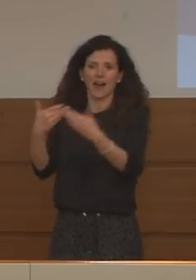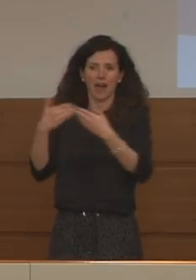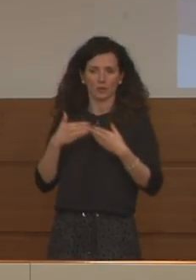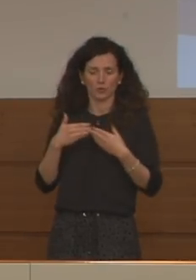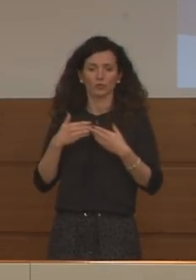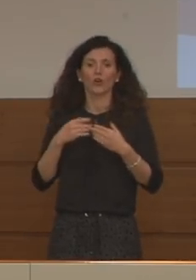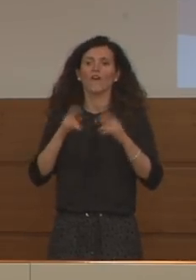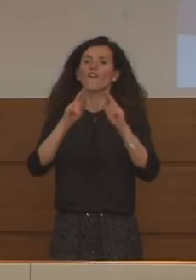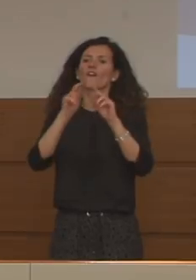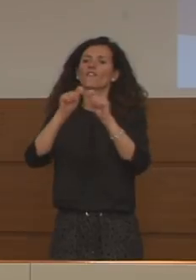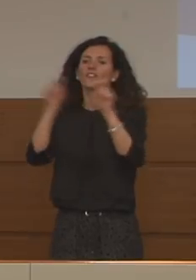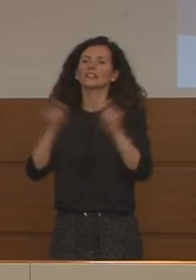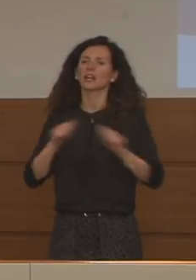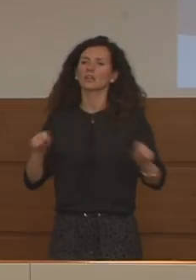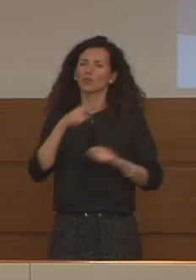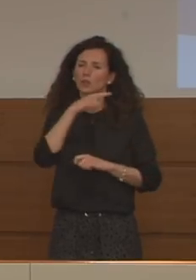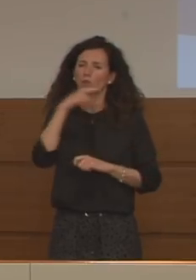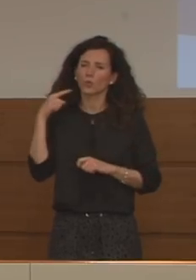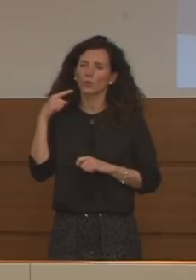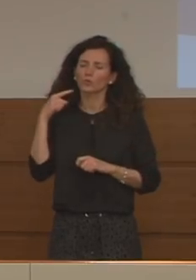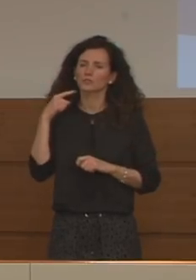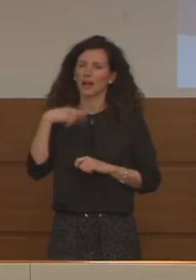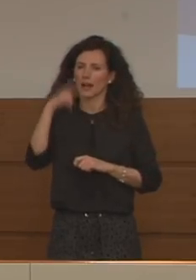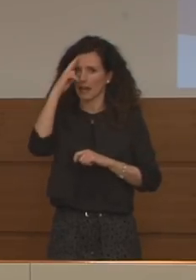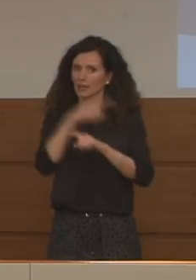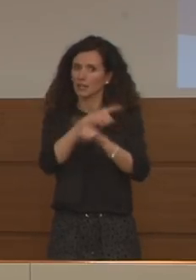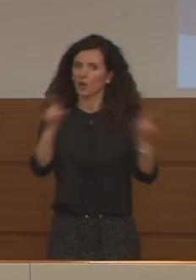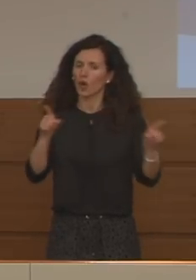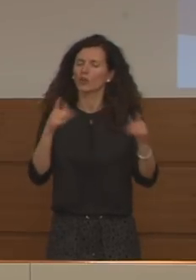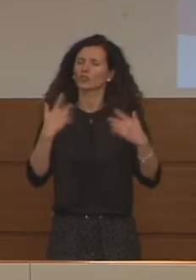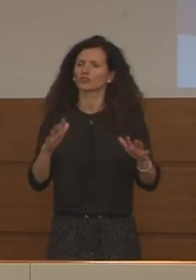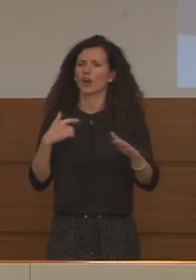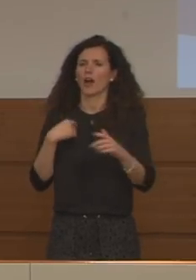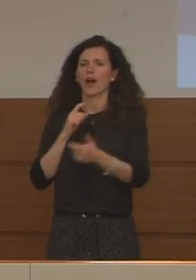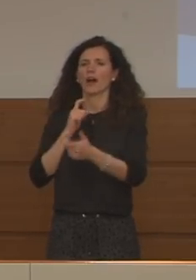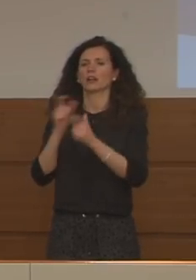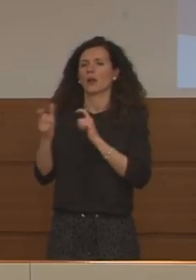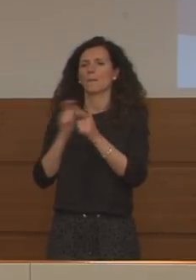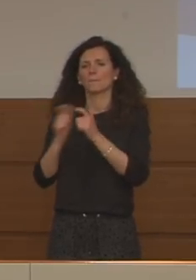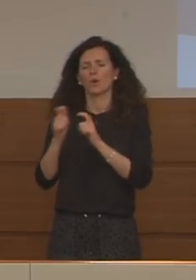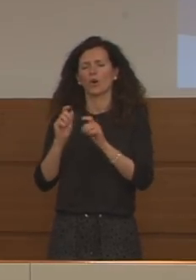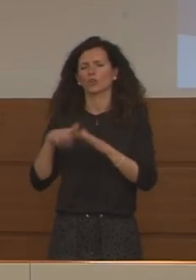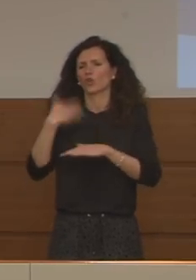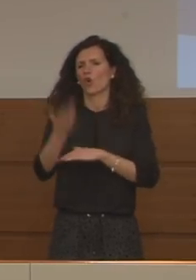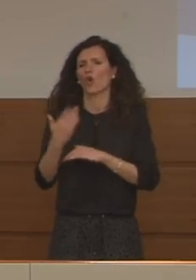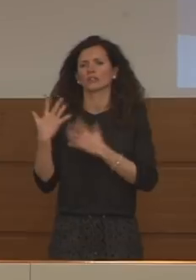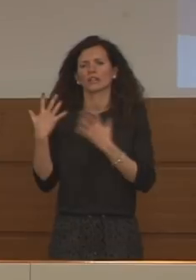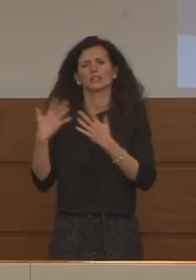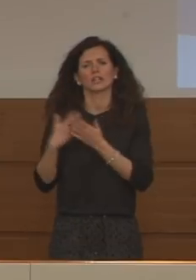ricordare che c'è stato un rapporto ormai ultra-decennale, ricordare che siamo